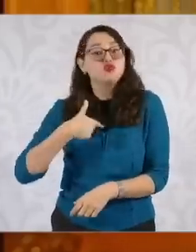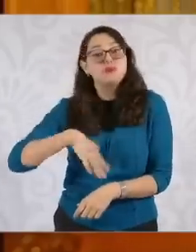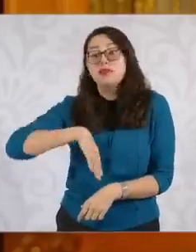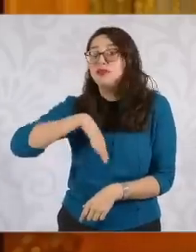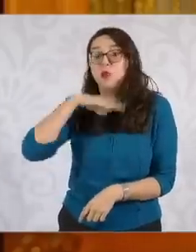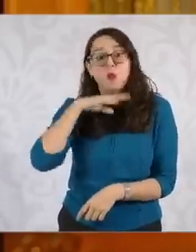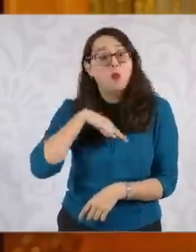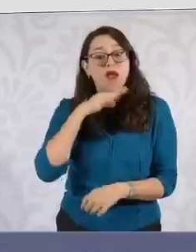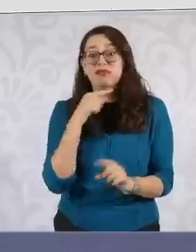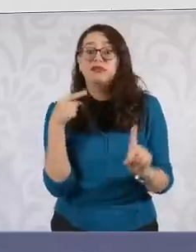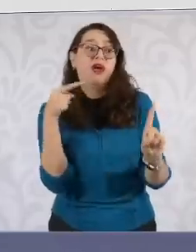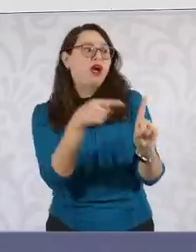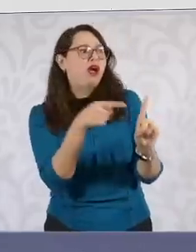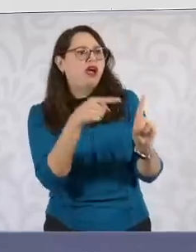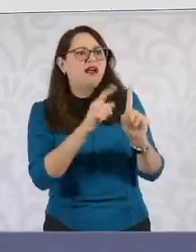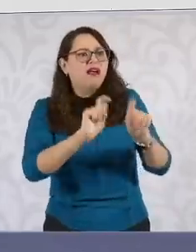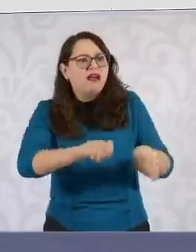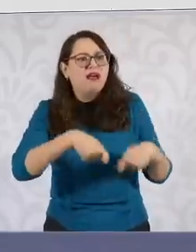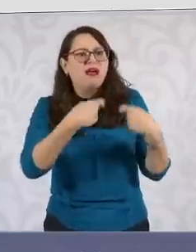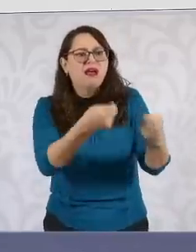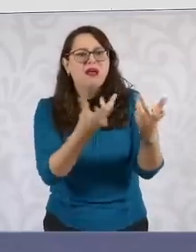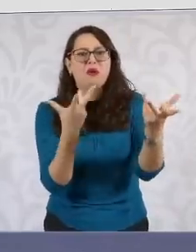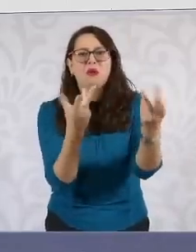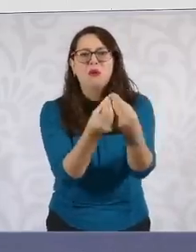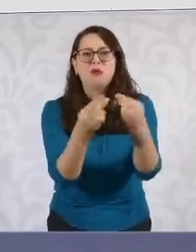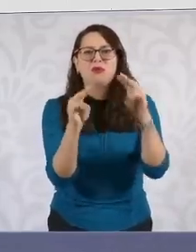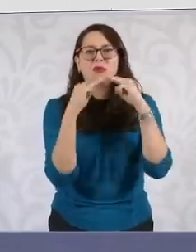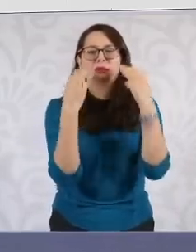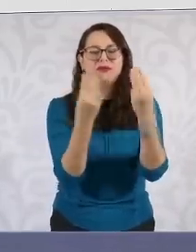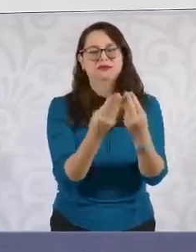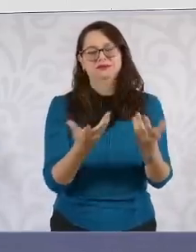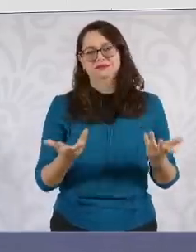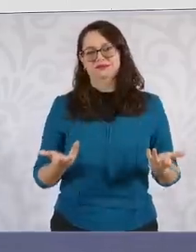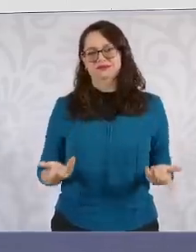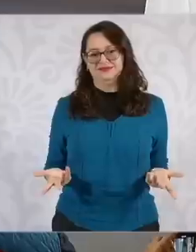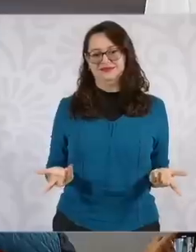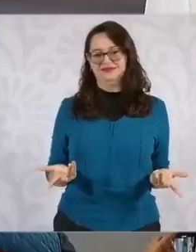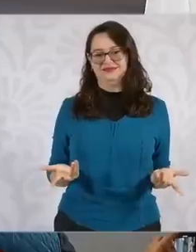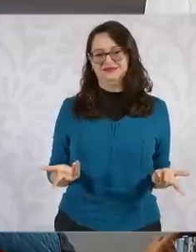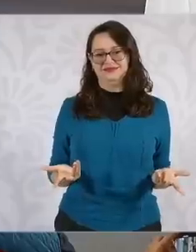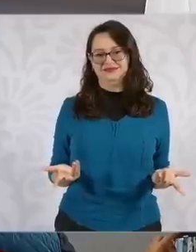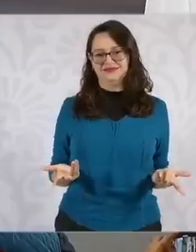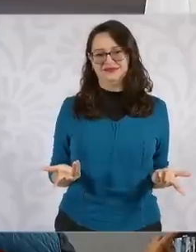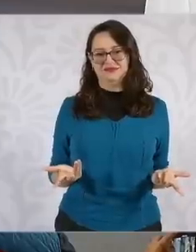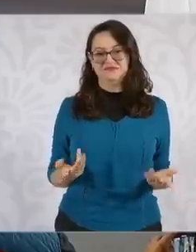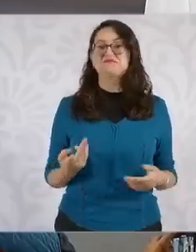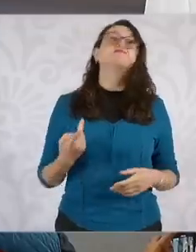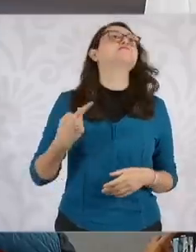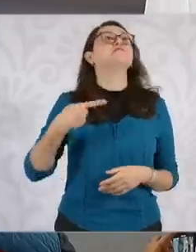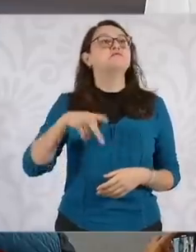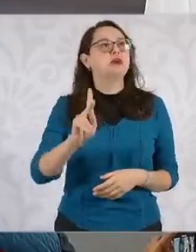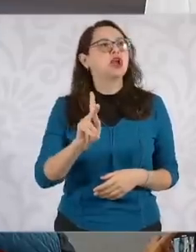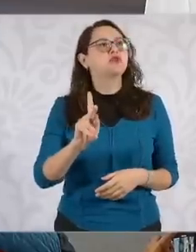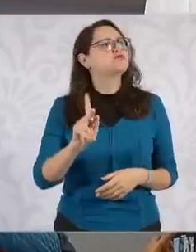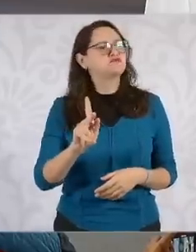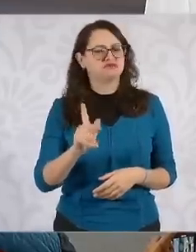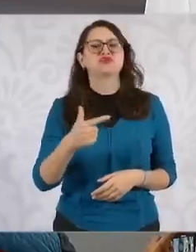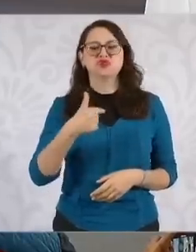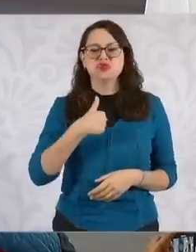letras pero lo volvería a hacer